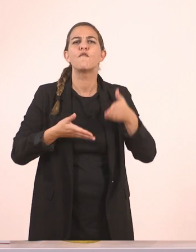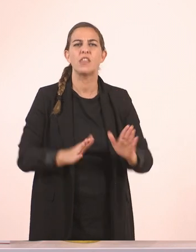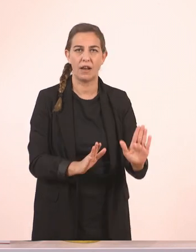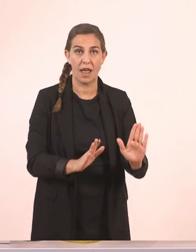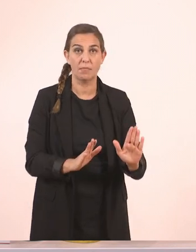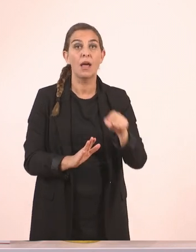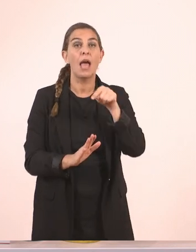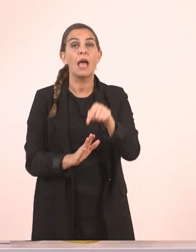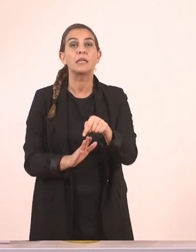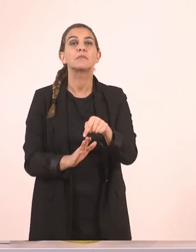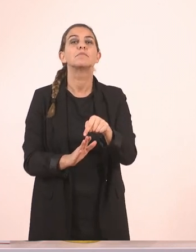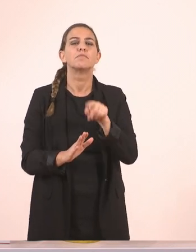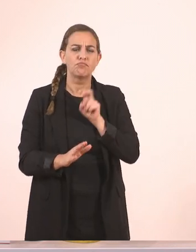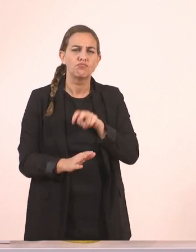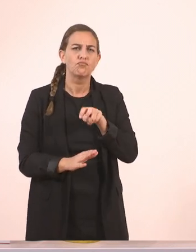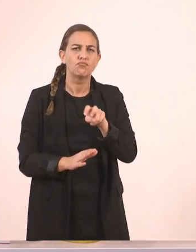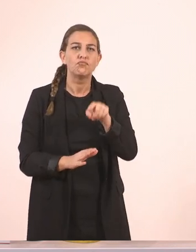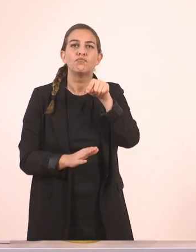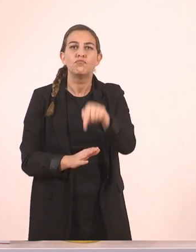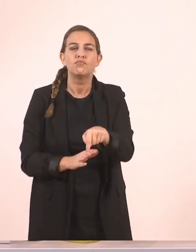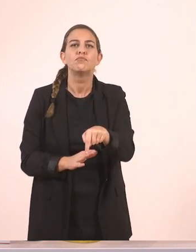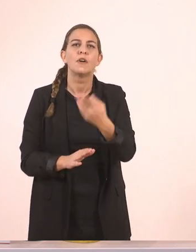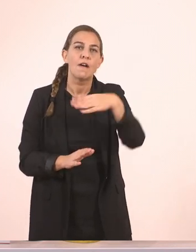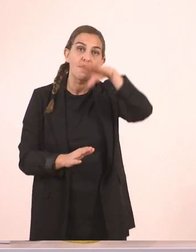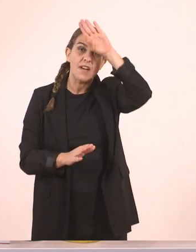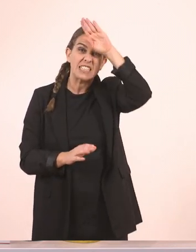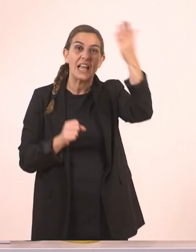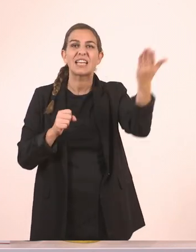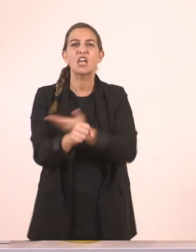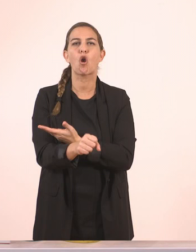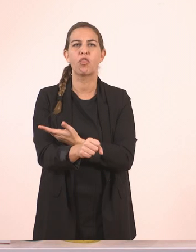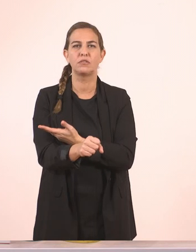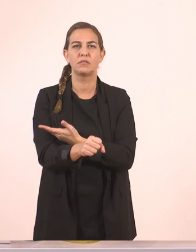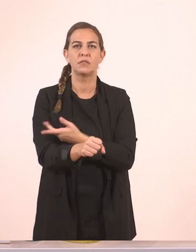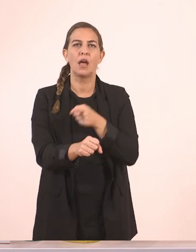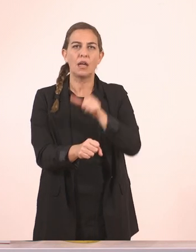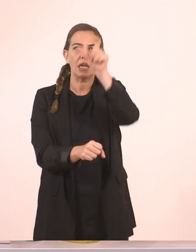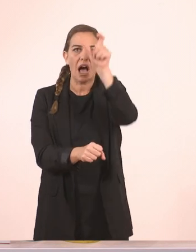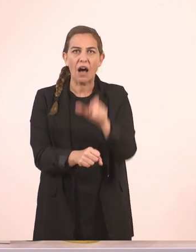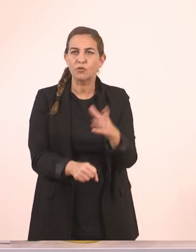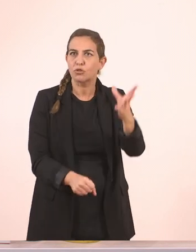Εκεί όμως ο Ηρώδης όταν άκουσε ότι πρόκειται να γεννηθεί ένας άλλος βασιλιάς,